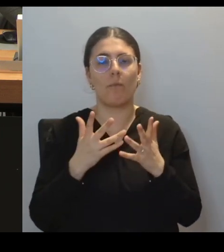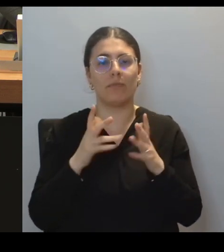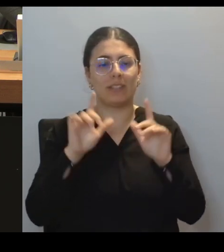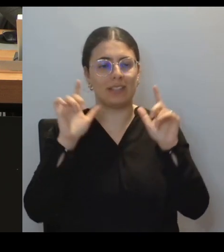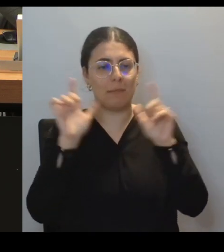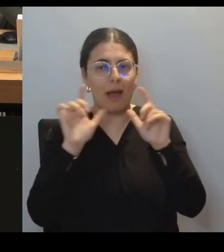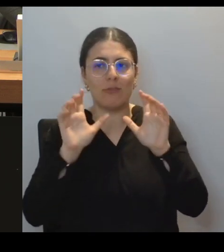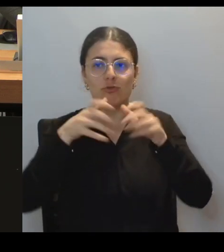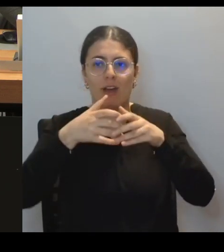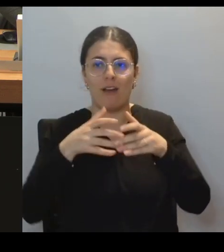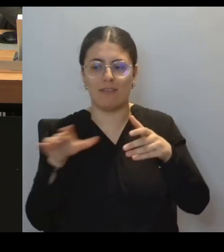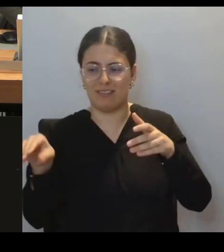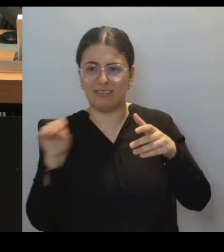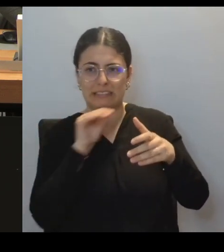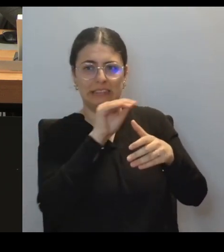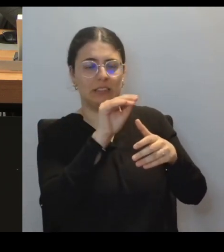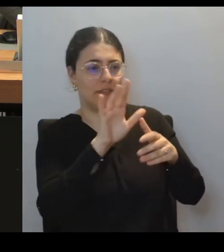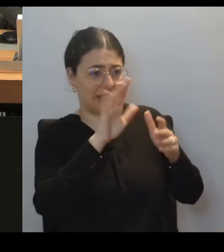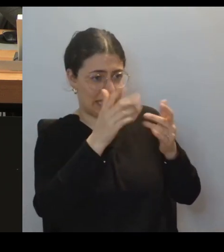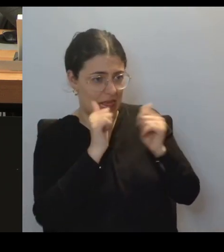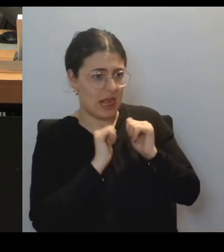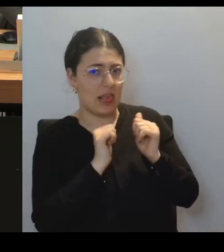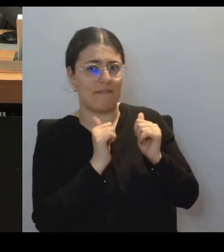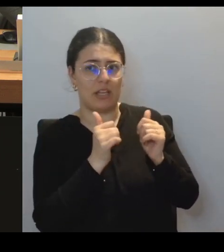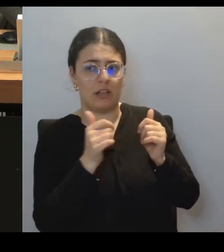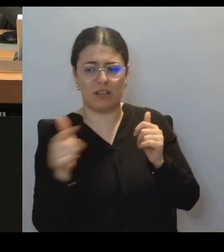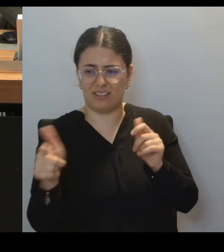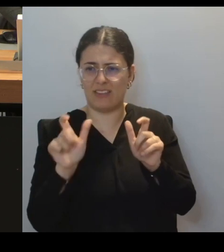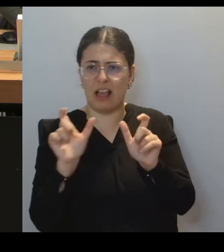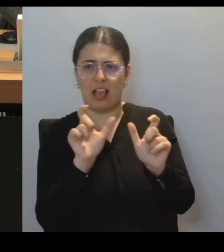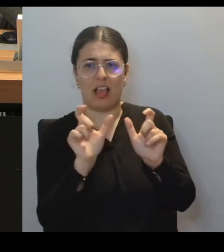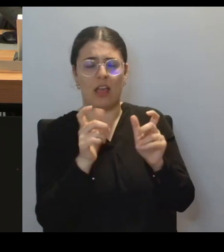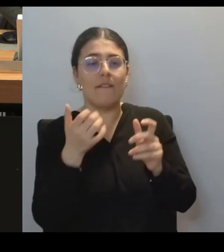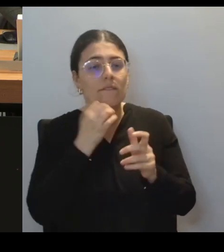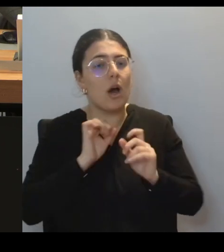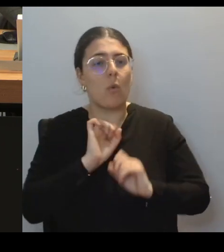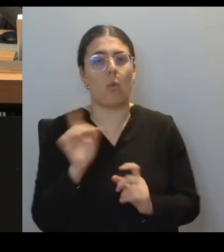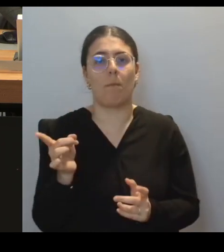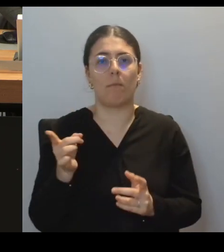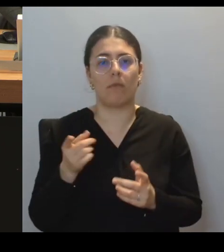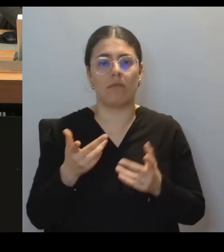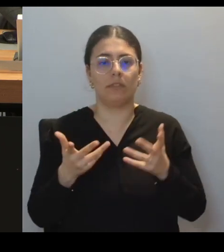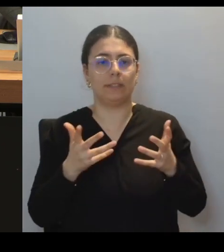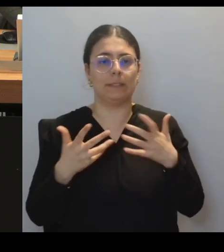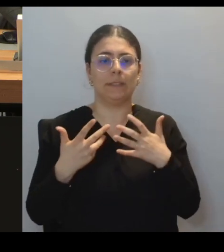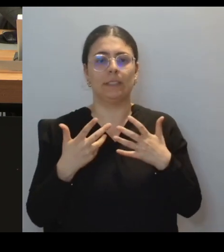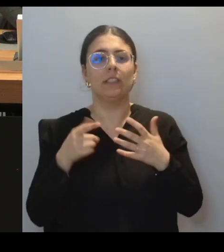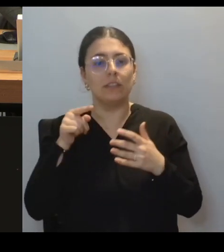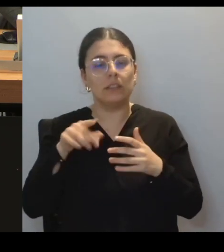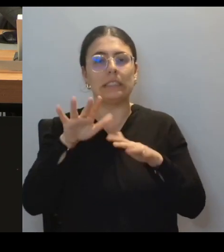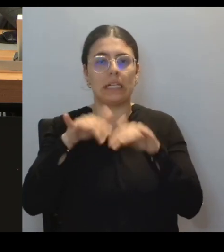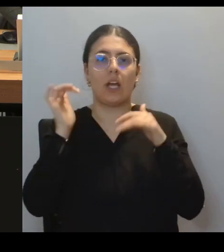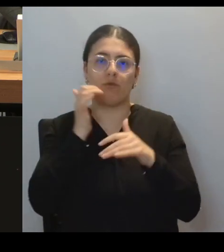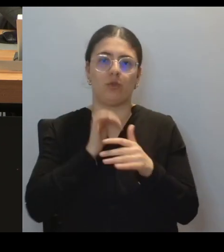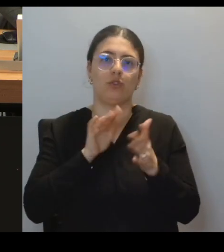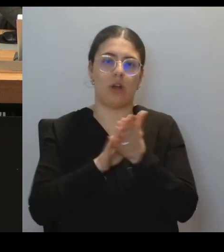Das wird der Senat machen. Tätiges Handeln. Und ich dachte, so wie auch der Kollege Carsten Schatz es im Ausschuss